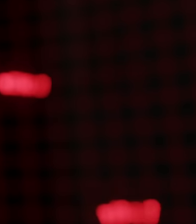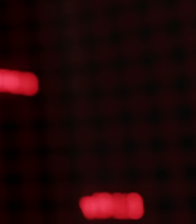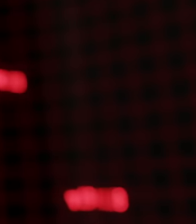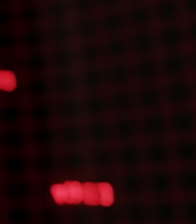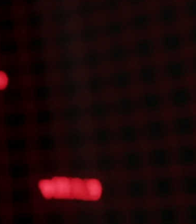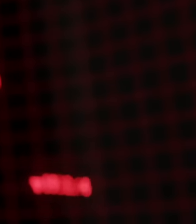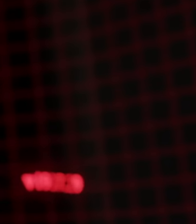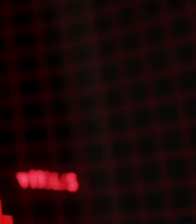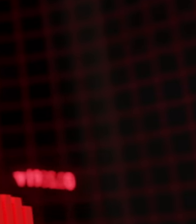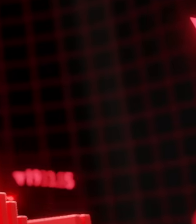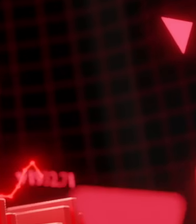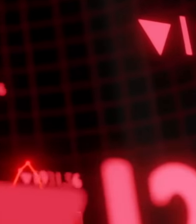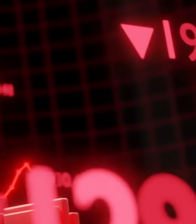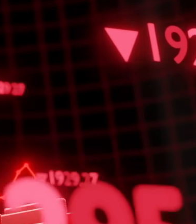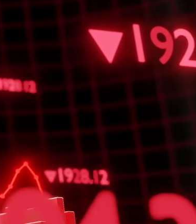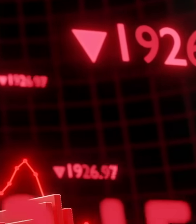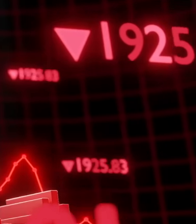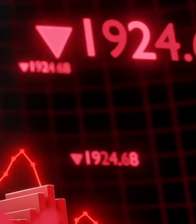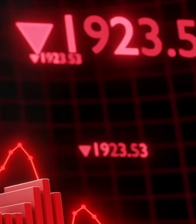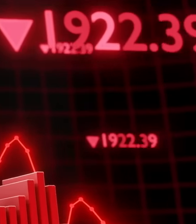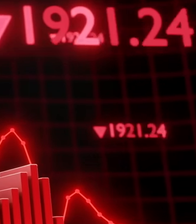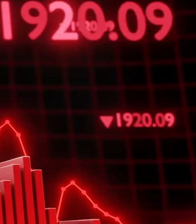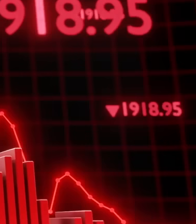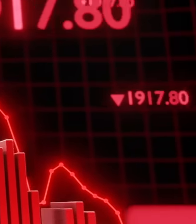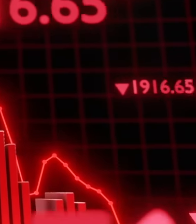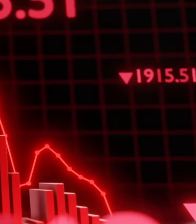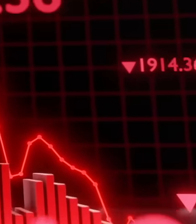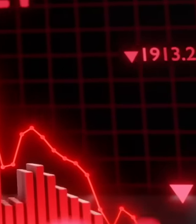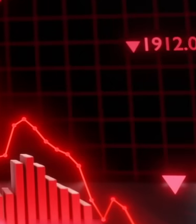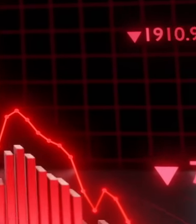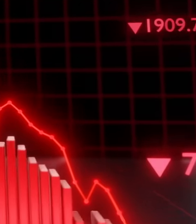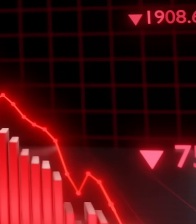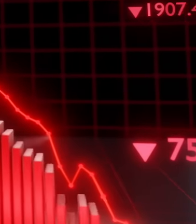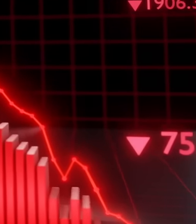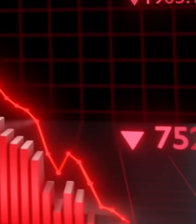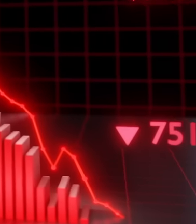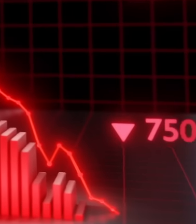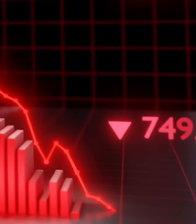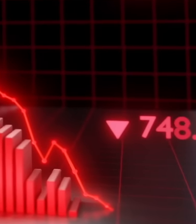para sus plataformas informativas, el escenario cambió tanto que incluso optó por trasladar su